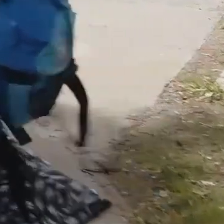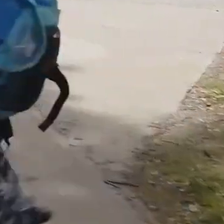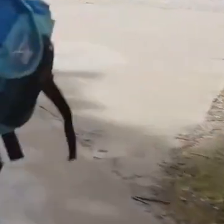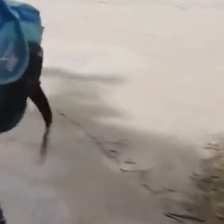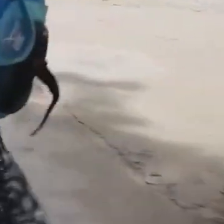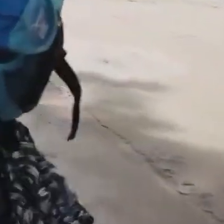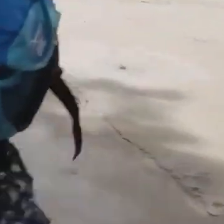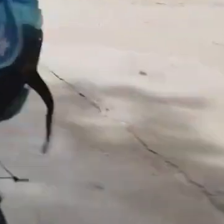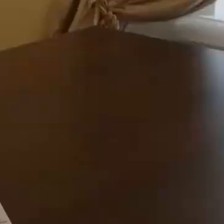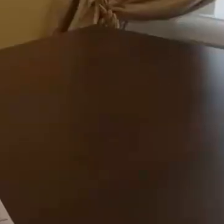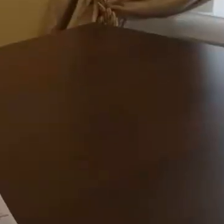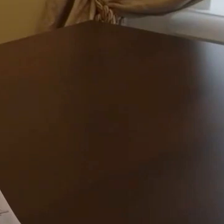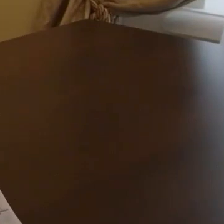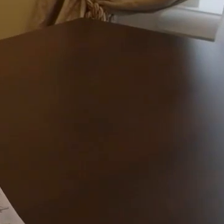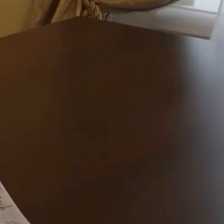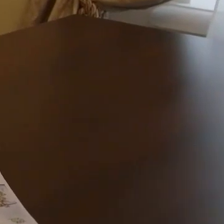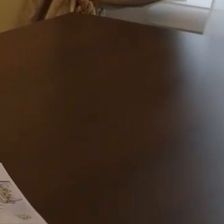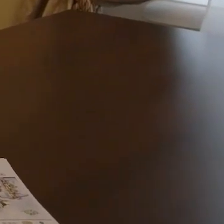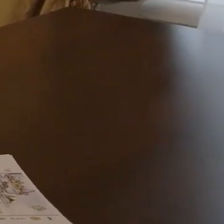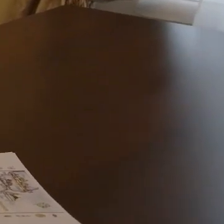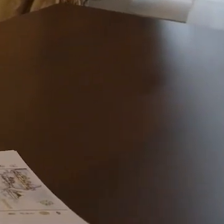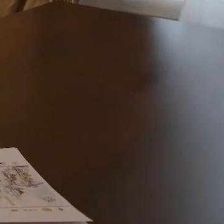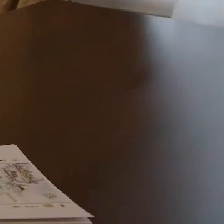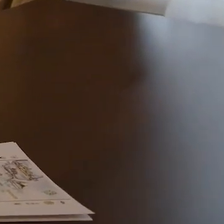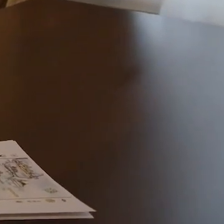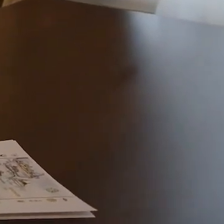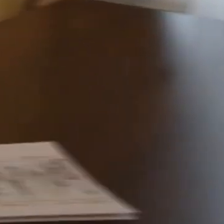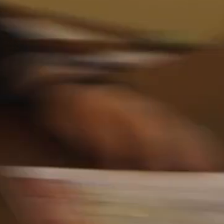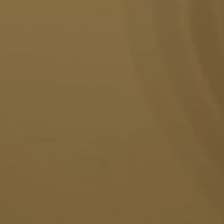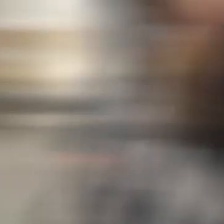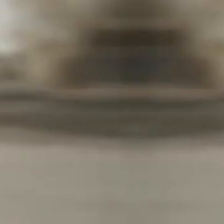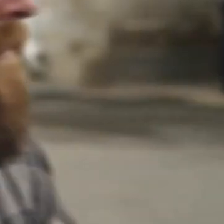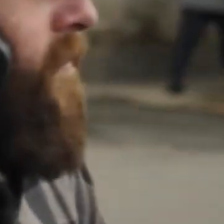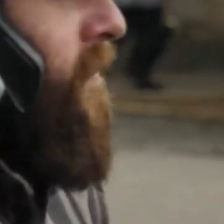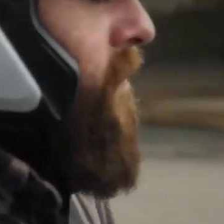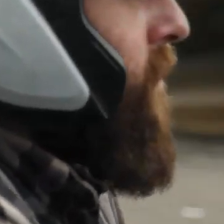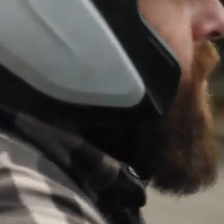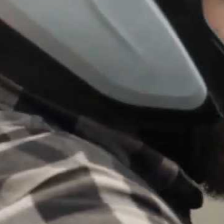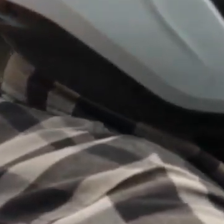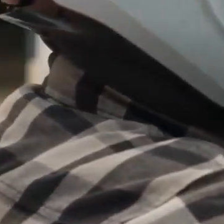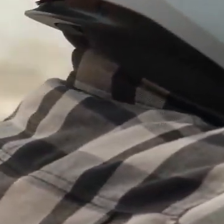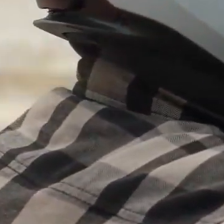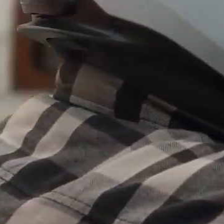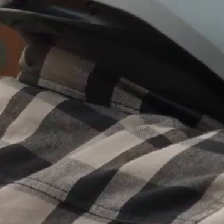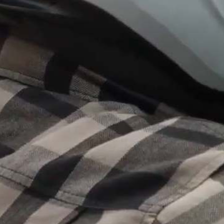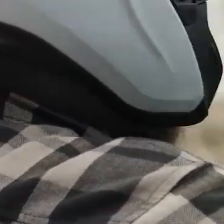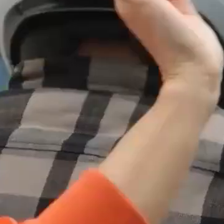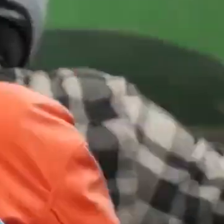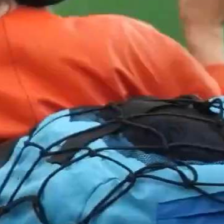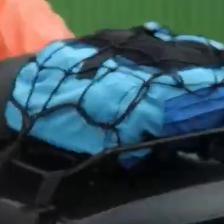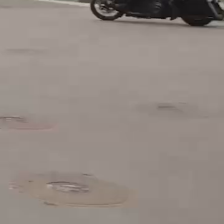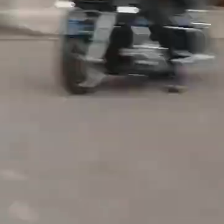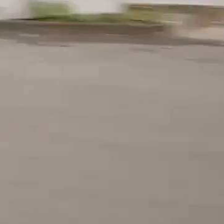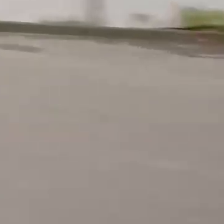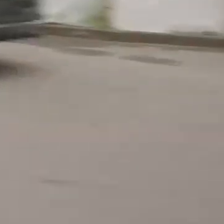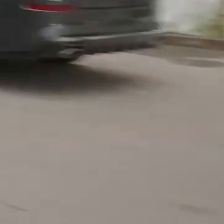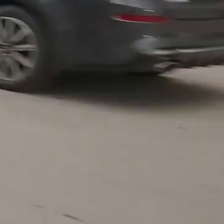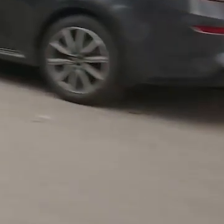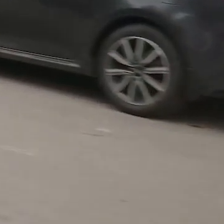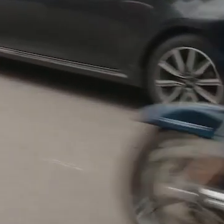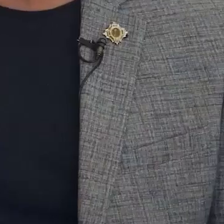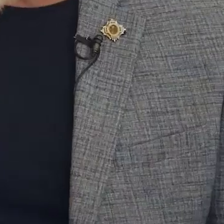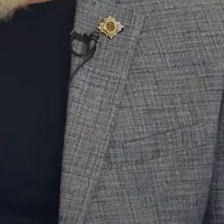от Владыки он сам поставил мне первую печать в паспорт путешественника [музыка] земле слушать